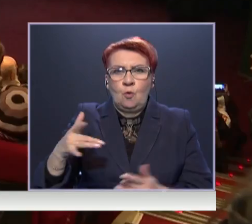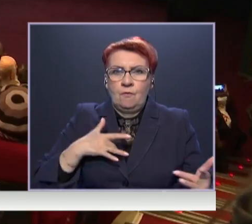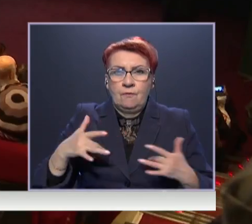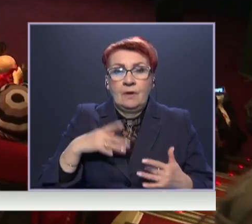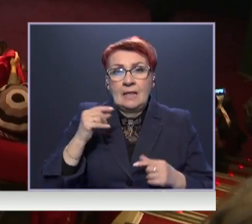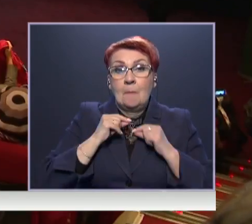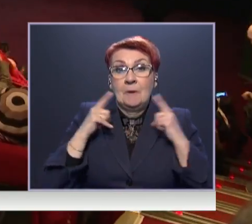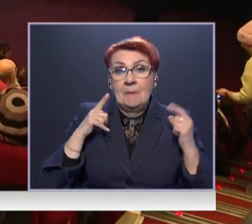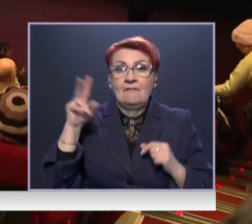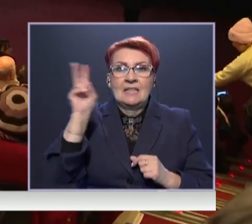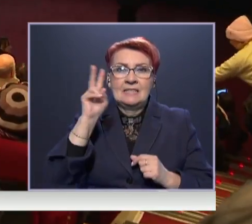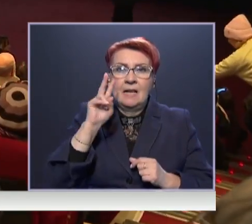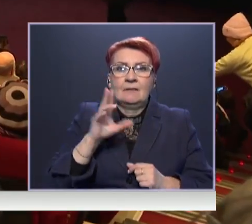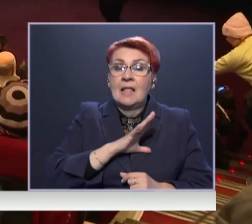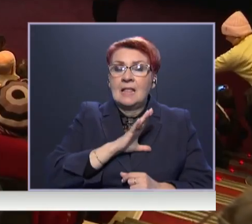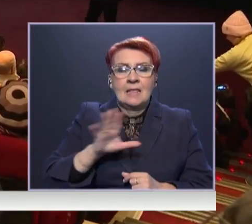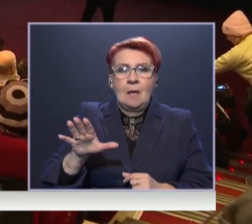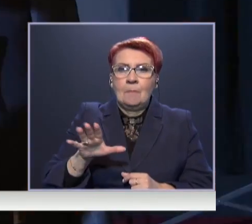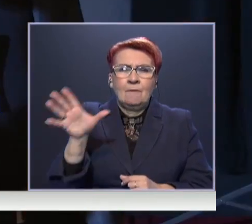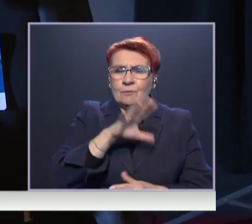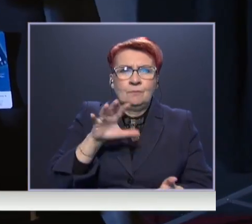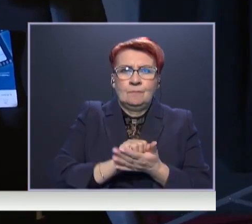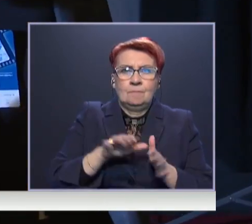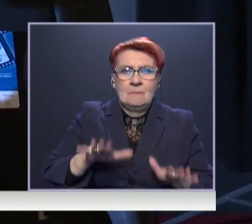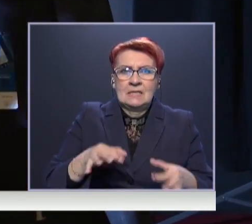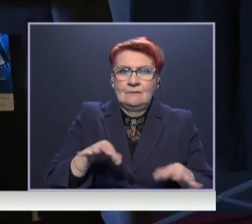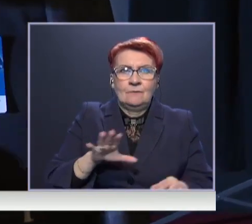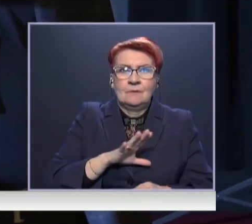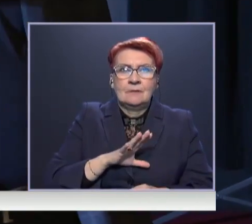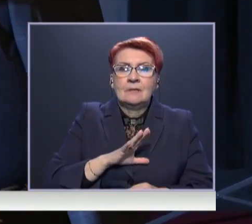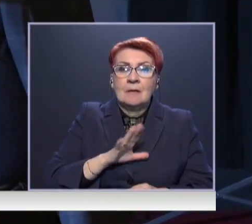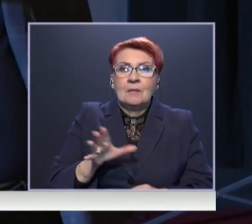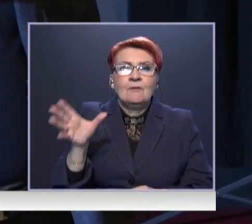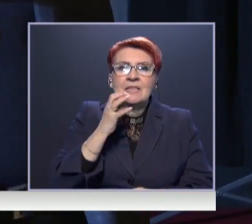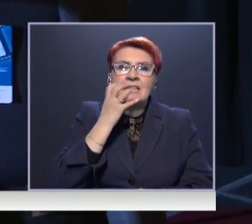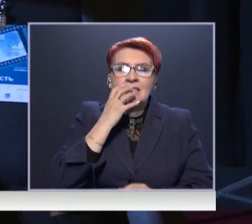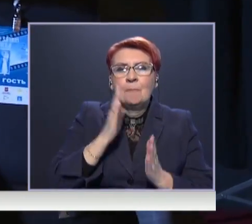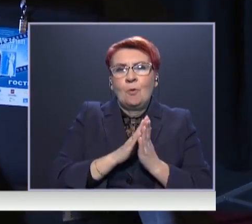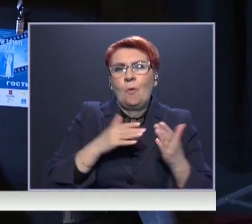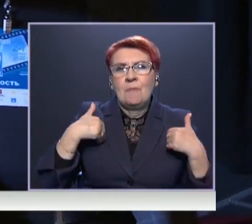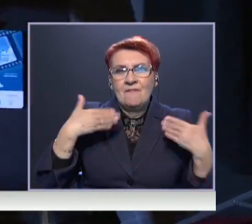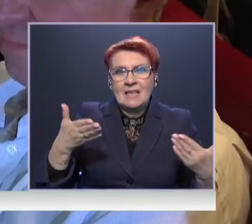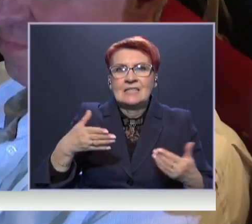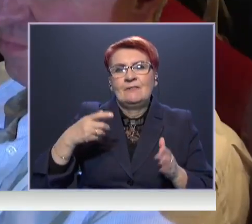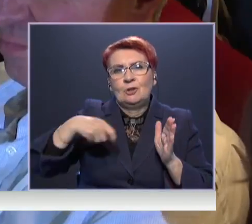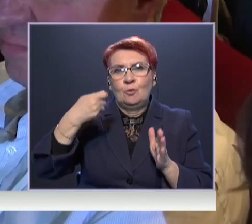в кинотеатре не было свободных мест зрители тепло приветствовали участников съемочной группы а перед началом фильма